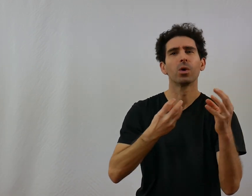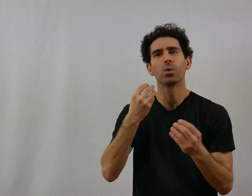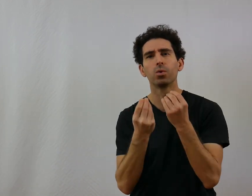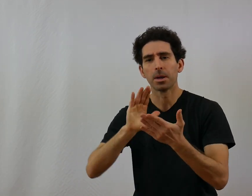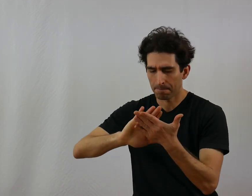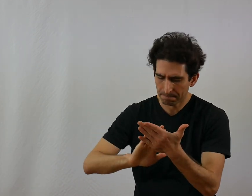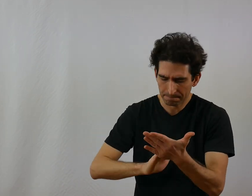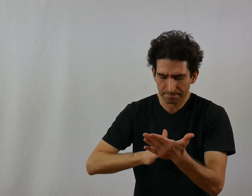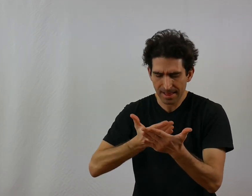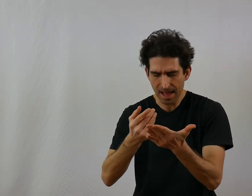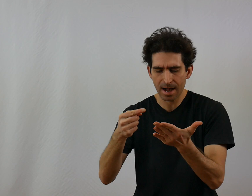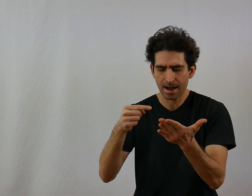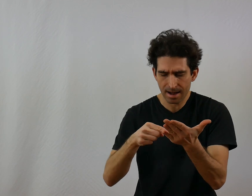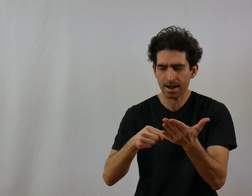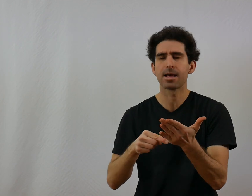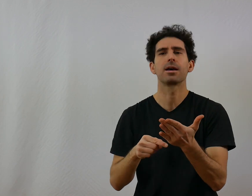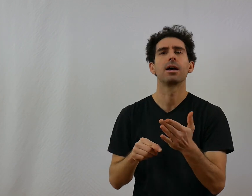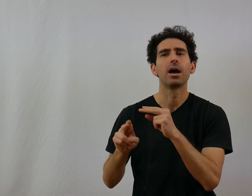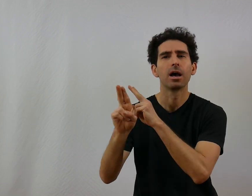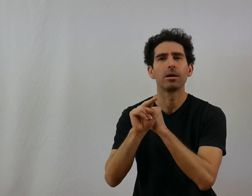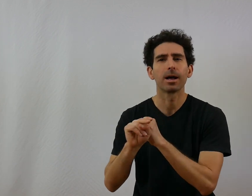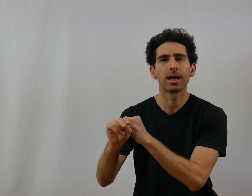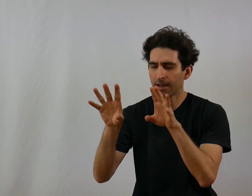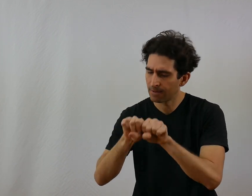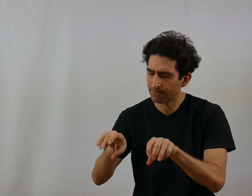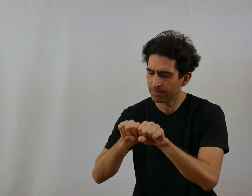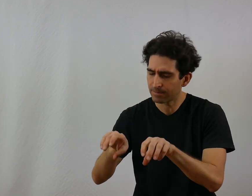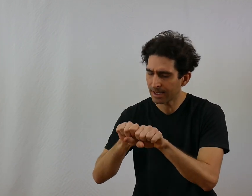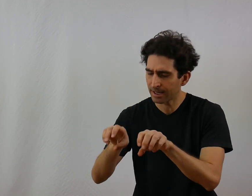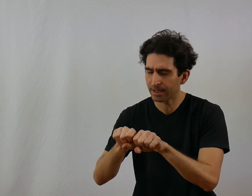ou du miel produit par les abeilles